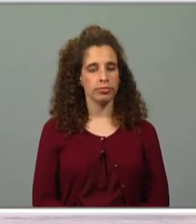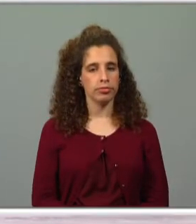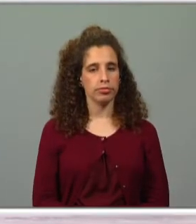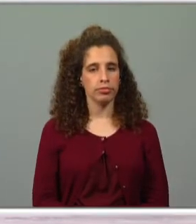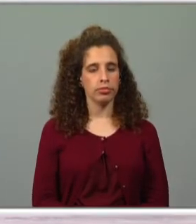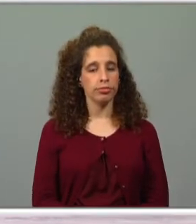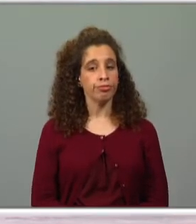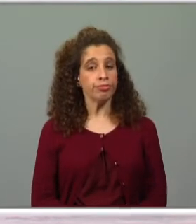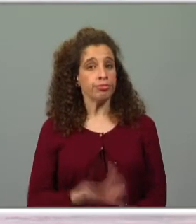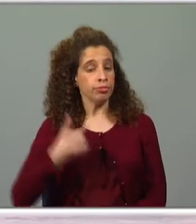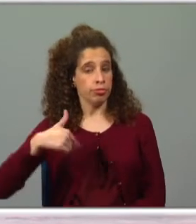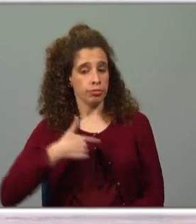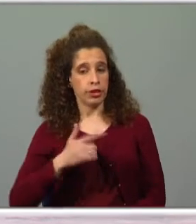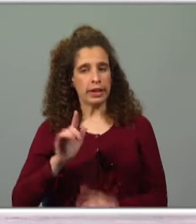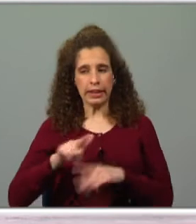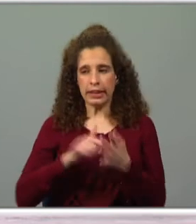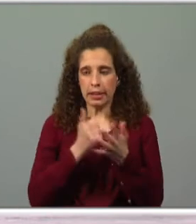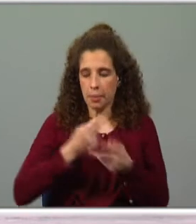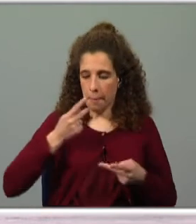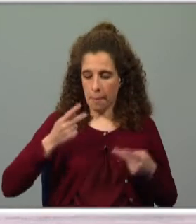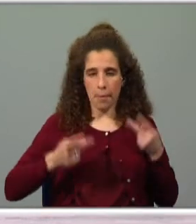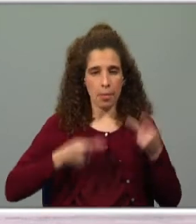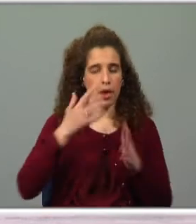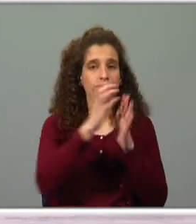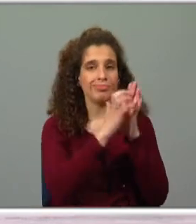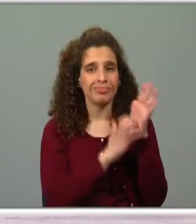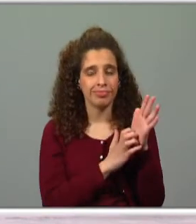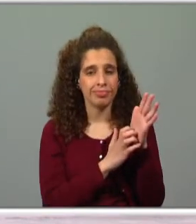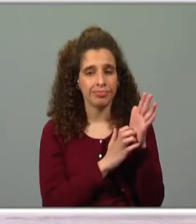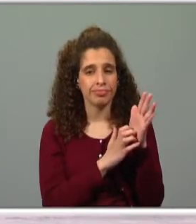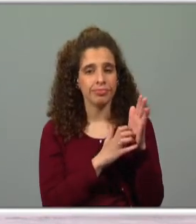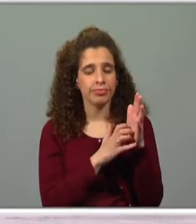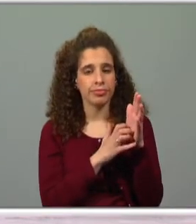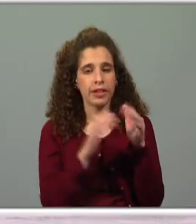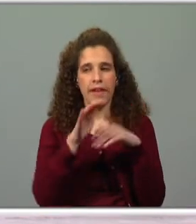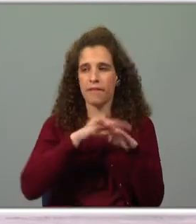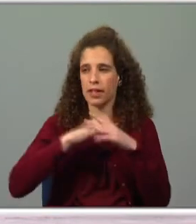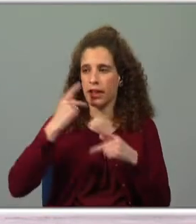bom e nós temos sempre que avaliar o nosso texto e fazer avaliação Não tem 好，我們總是要評估我們的文字並做出評價 沒有